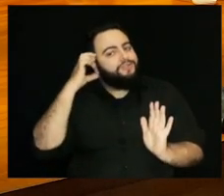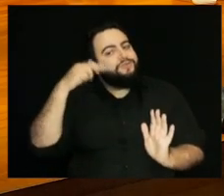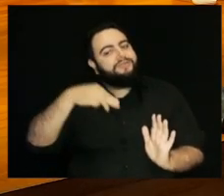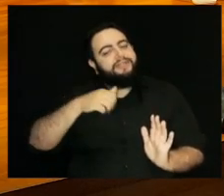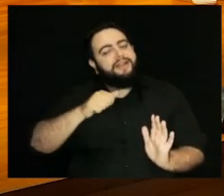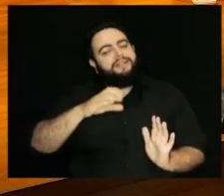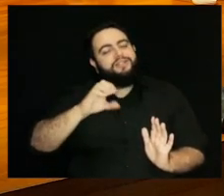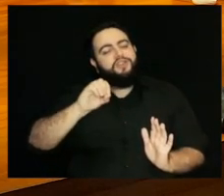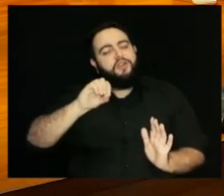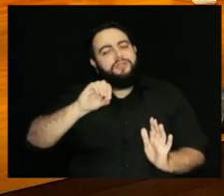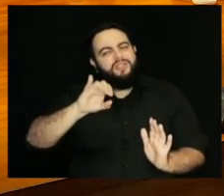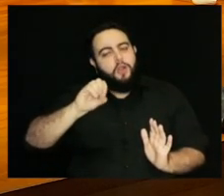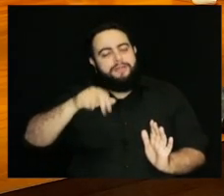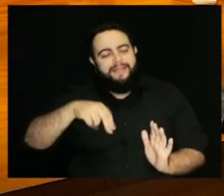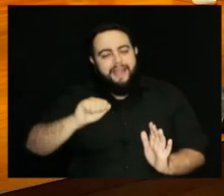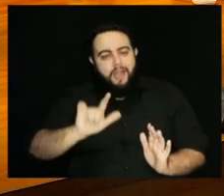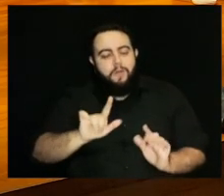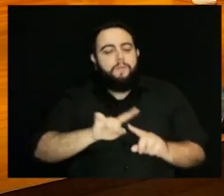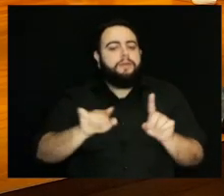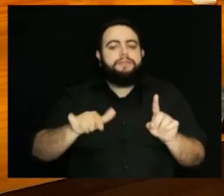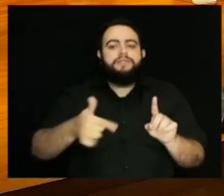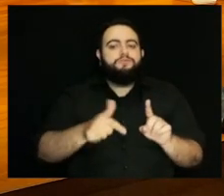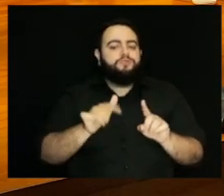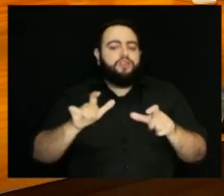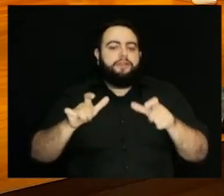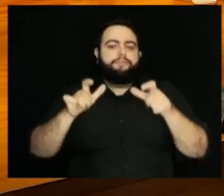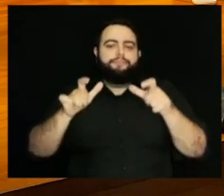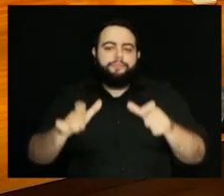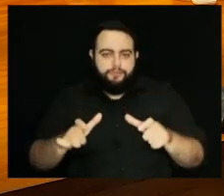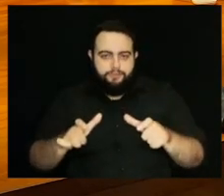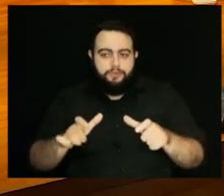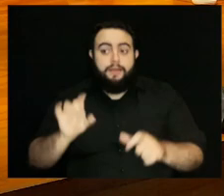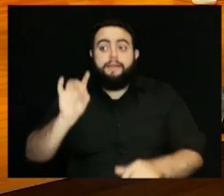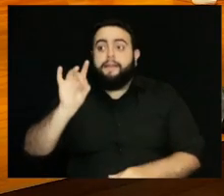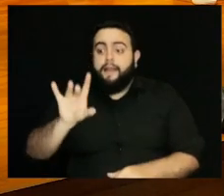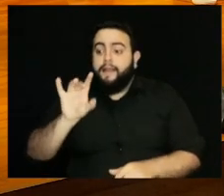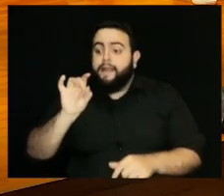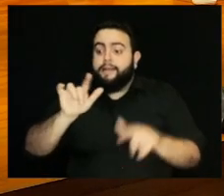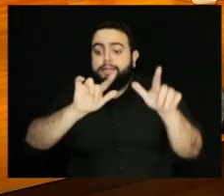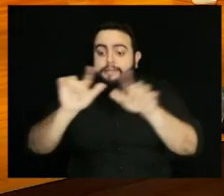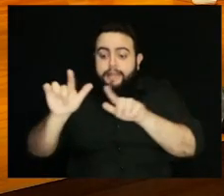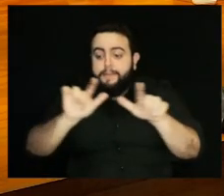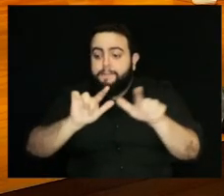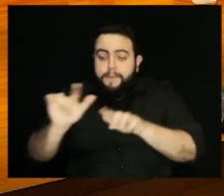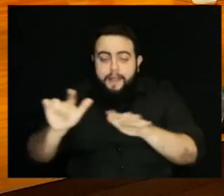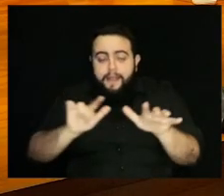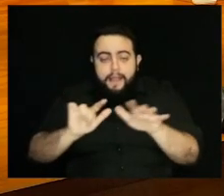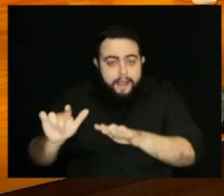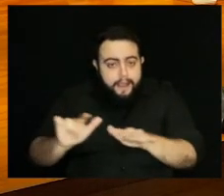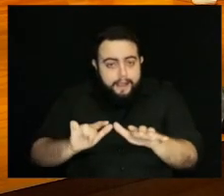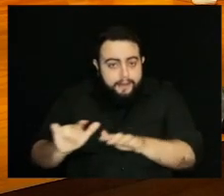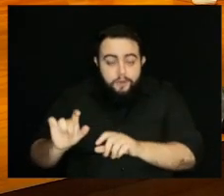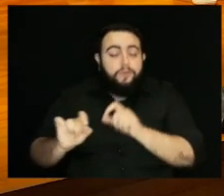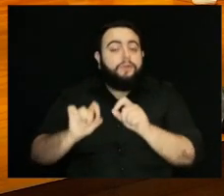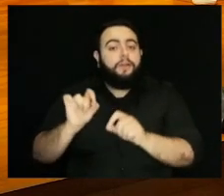que não tocava disco. Cada semana o diretor musical da rádio Nacional, da rádio Farroupilha ou